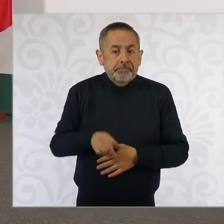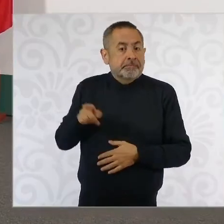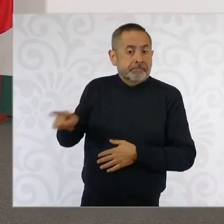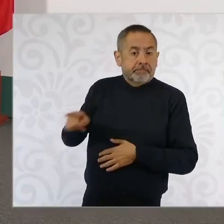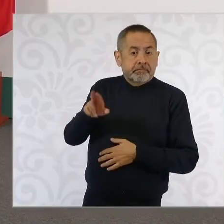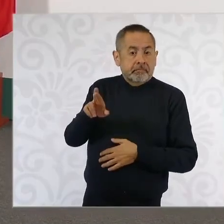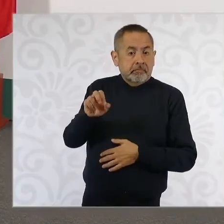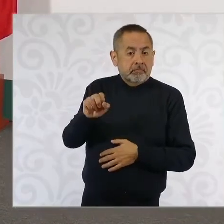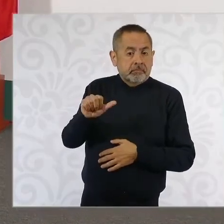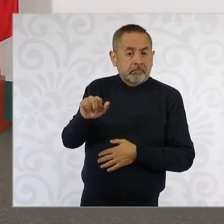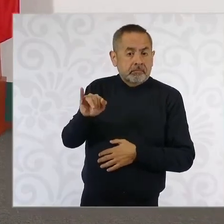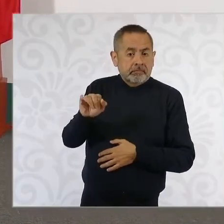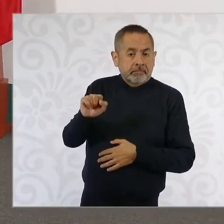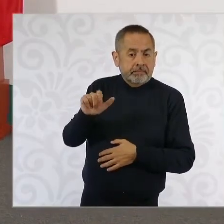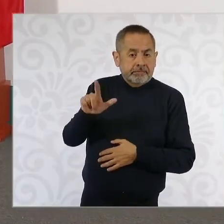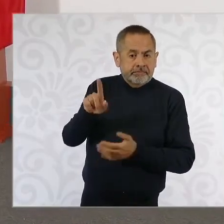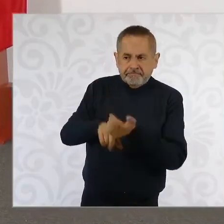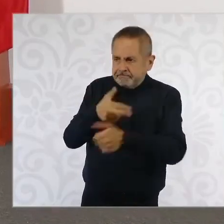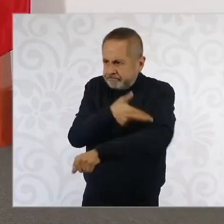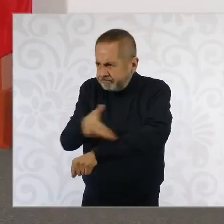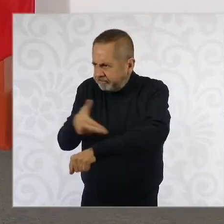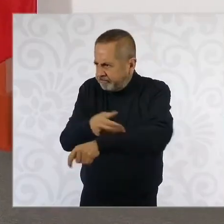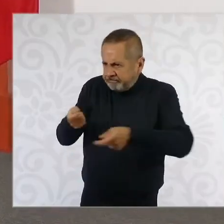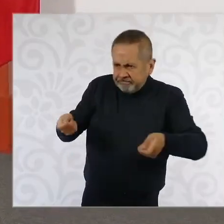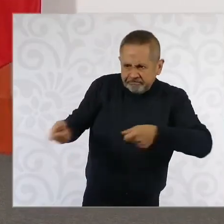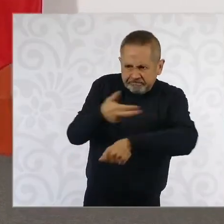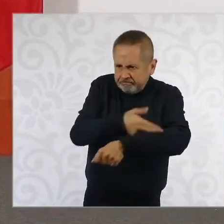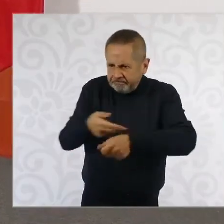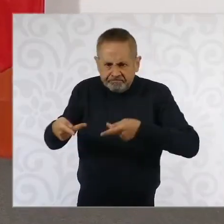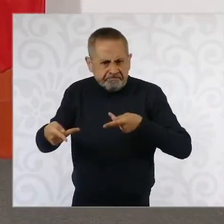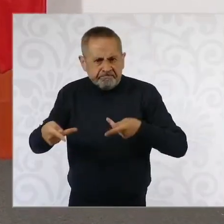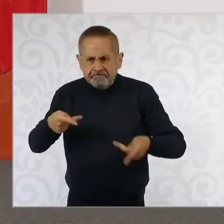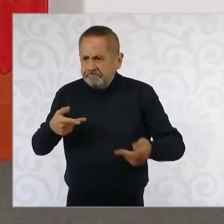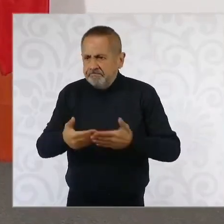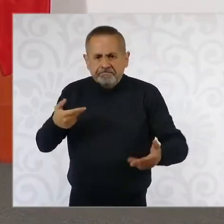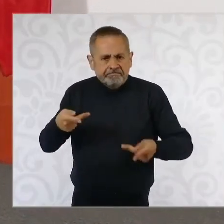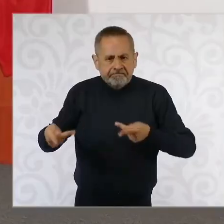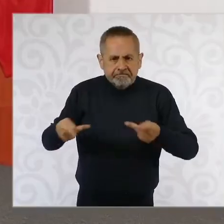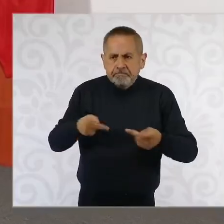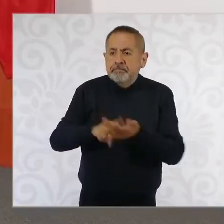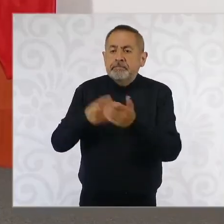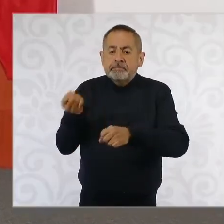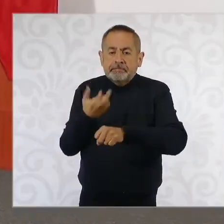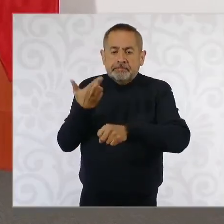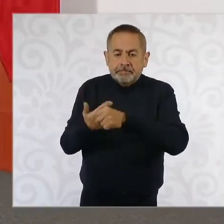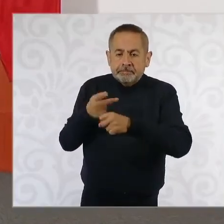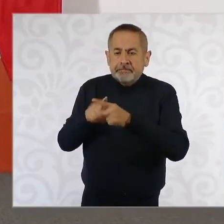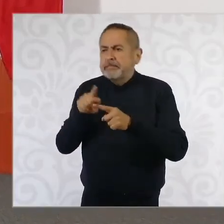trabajo lo está coordinando con todas las secretarías de estado y lo está coordinando